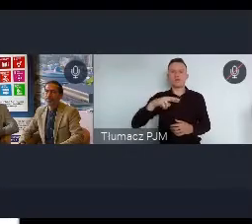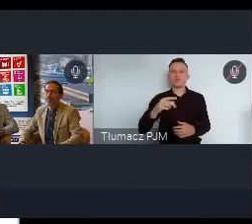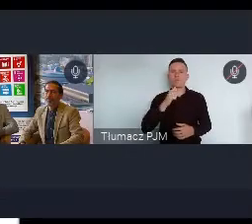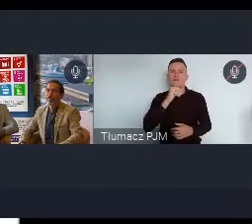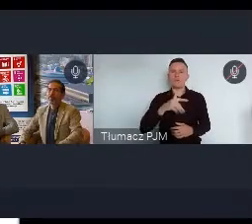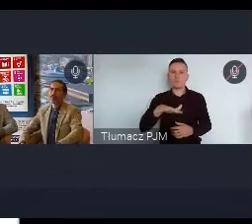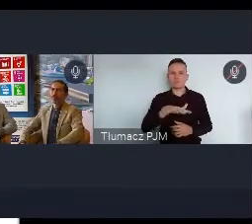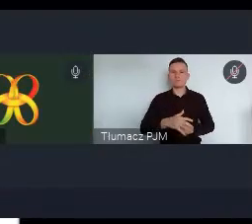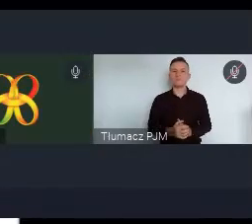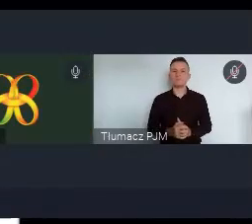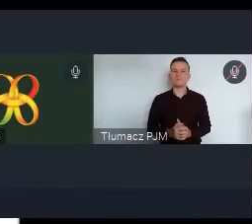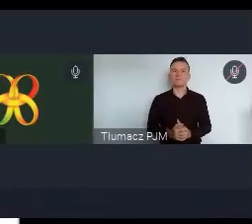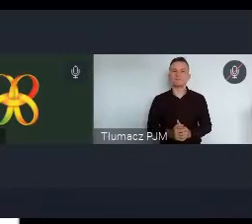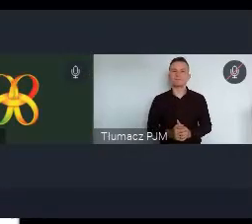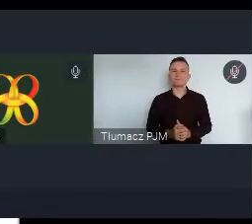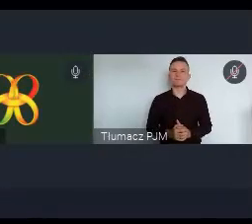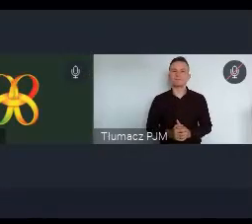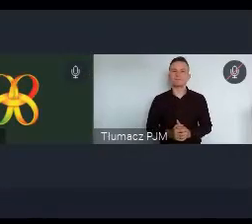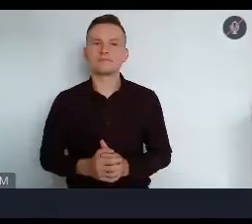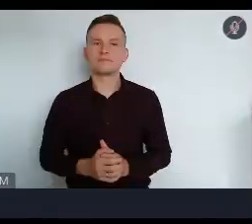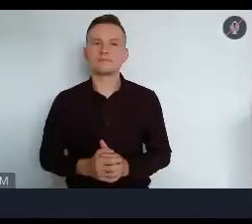...internetowego, które ma poprowadzić.